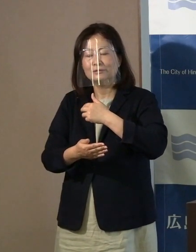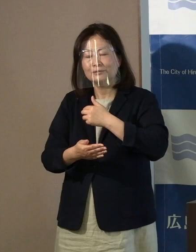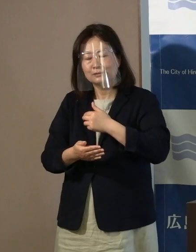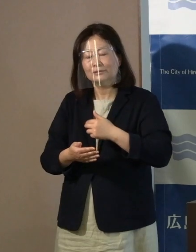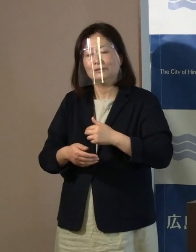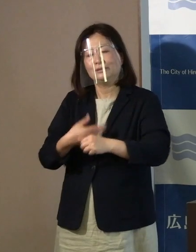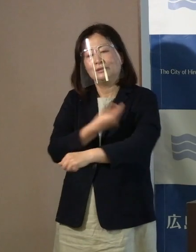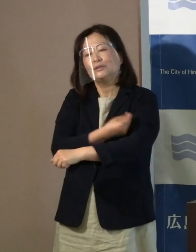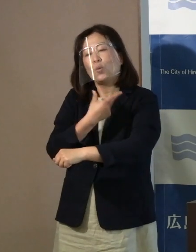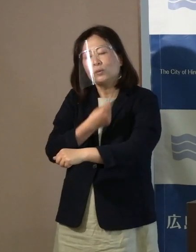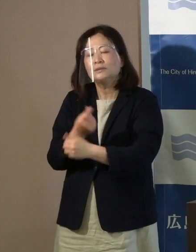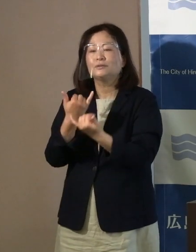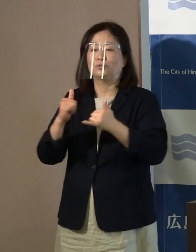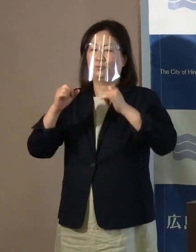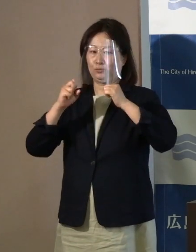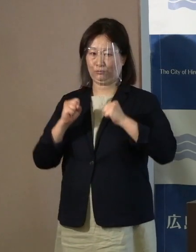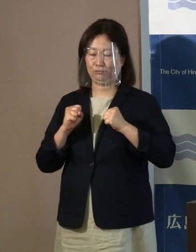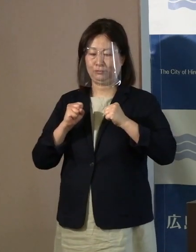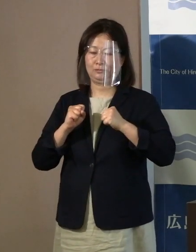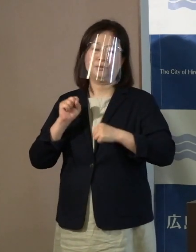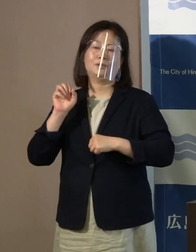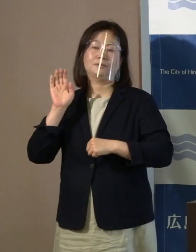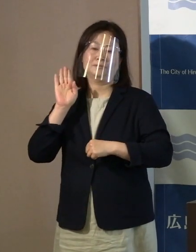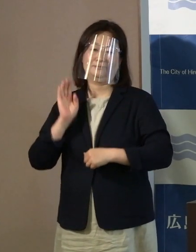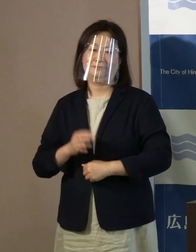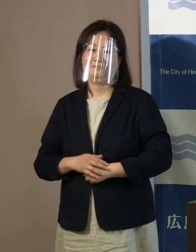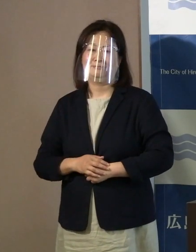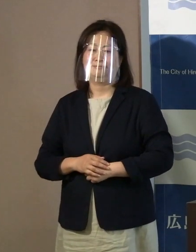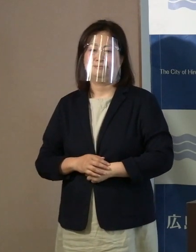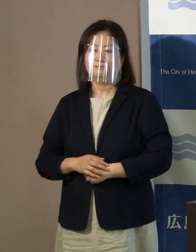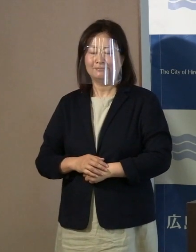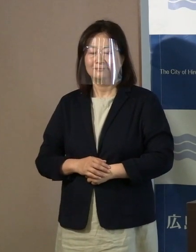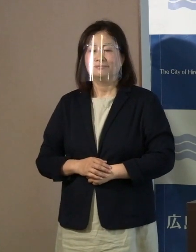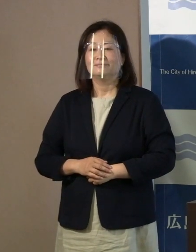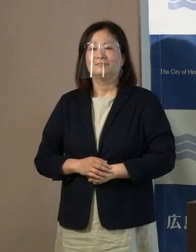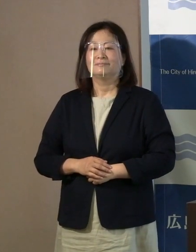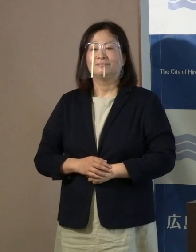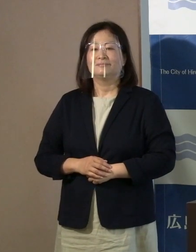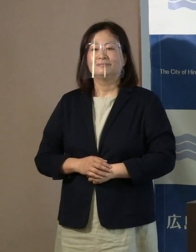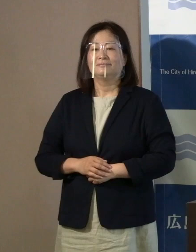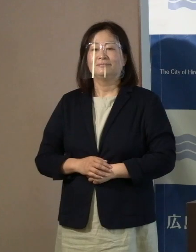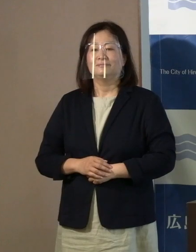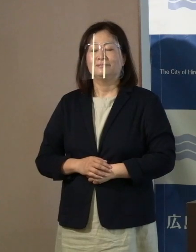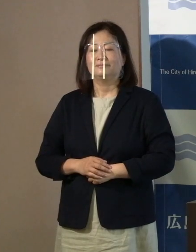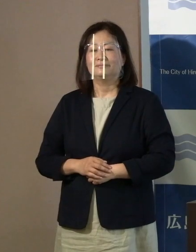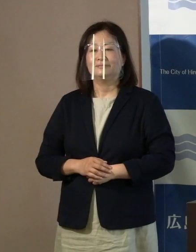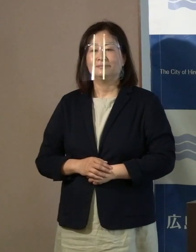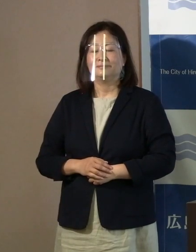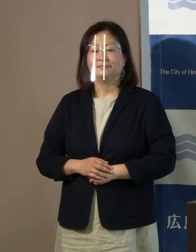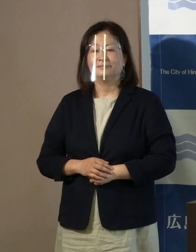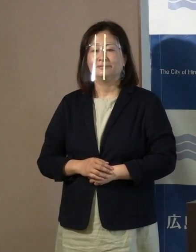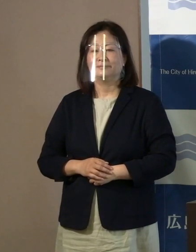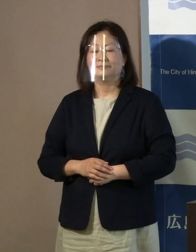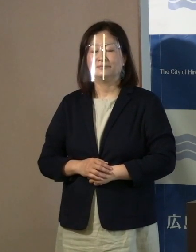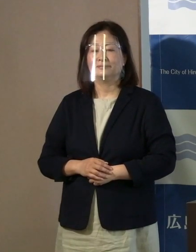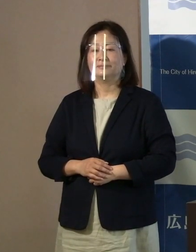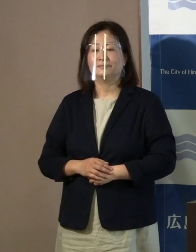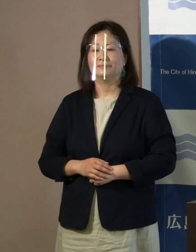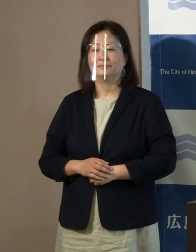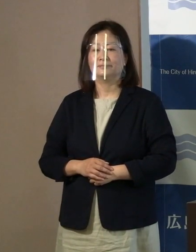そういった希望の方もおられてのことも あるということもあるでしょう｡